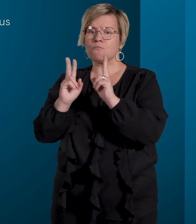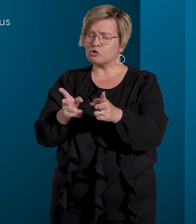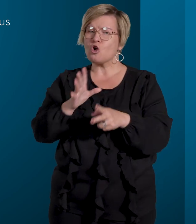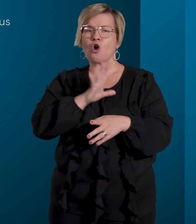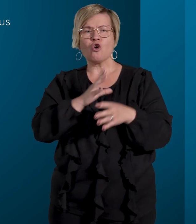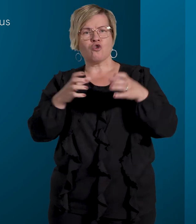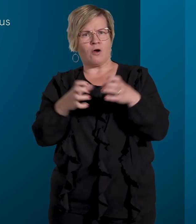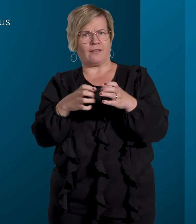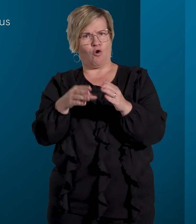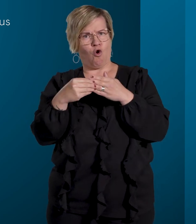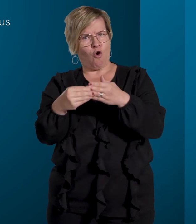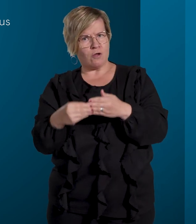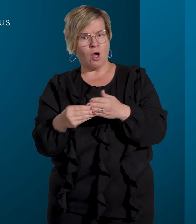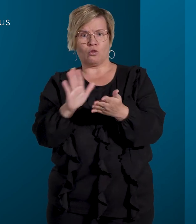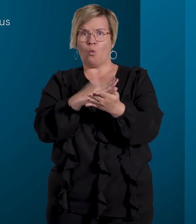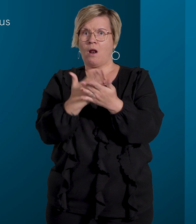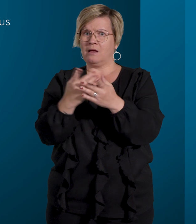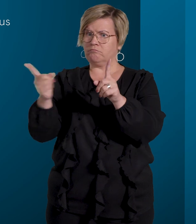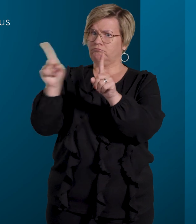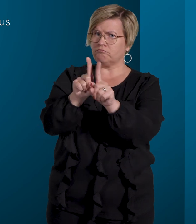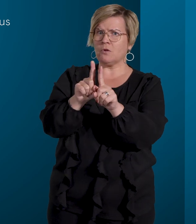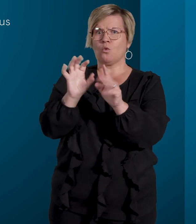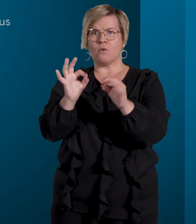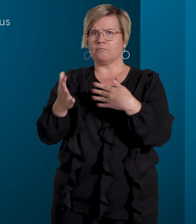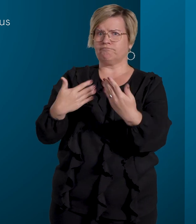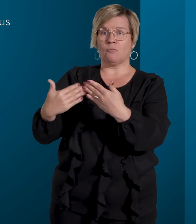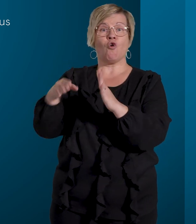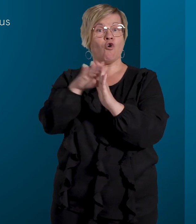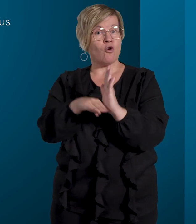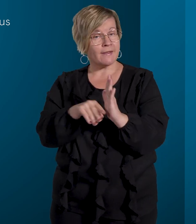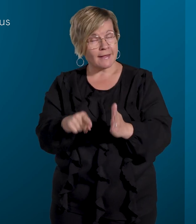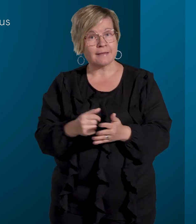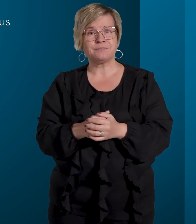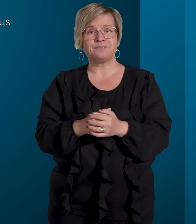että konkreettiset ohjeet tulkin kanssa työskentelyn tueksi.